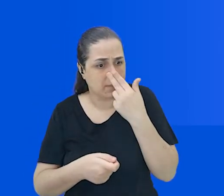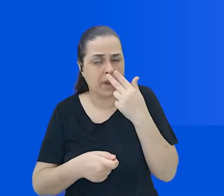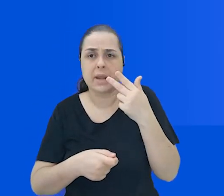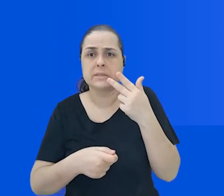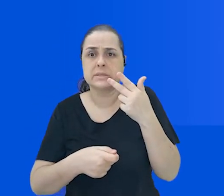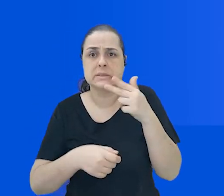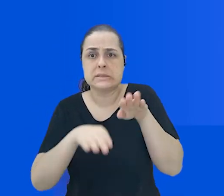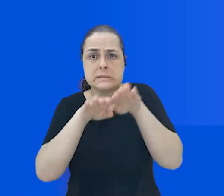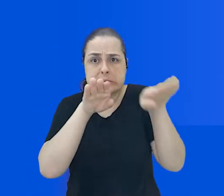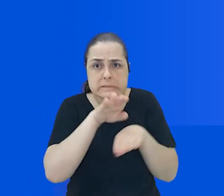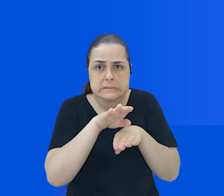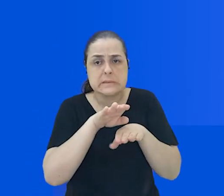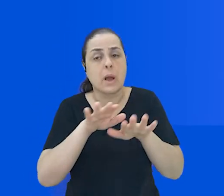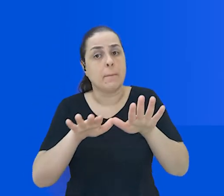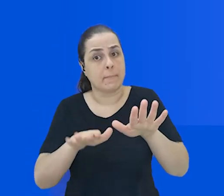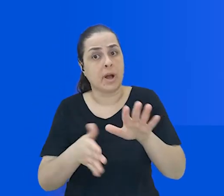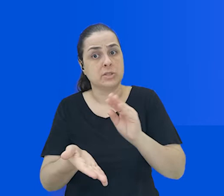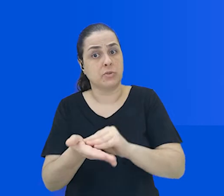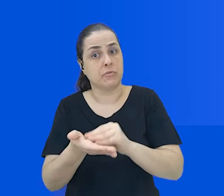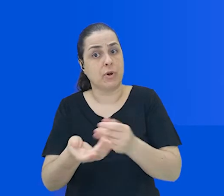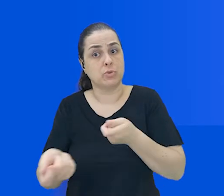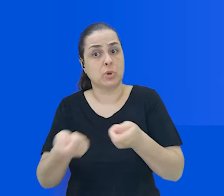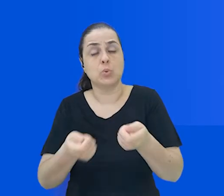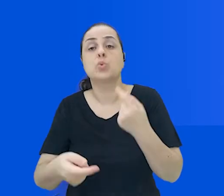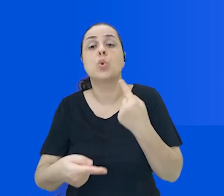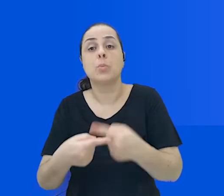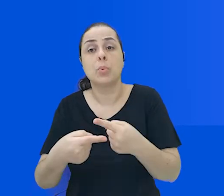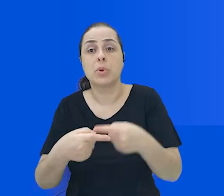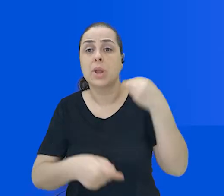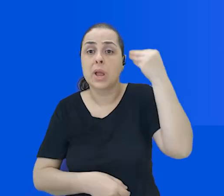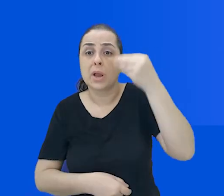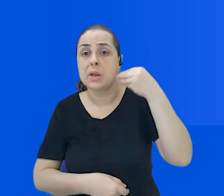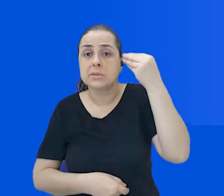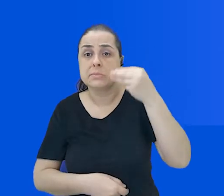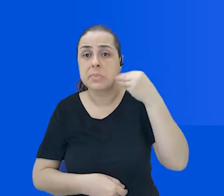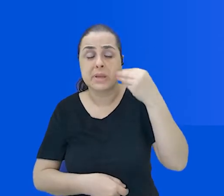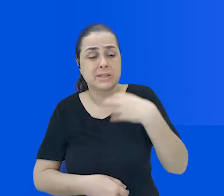na verdade, o descontrole, pode nascer de outra experiência. O oposto disso.